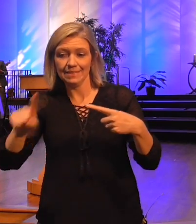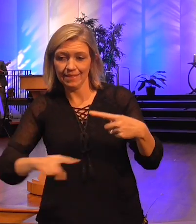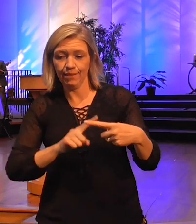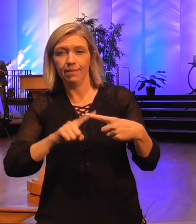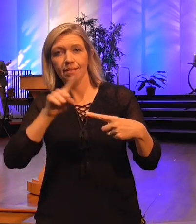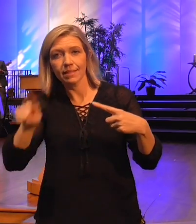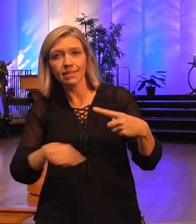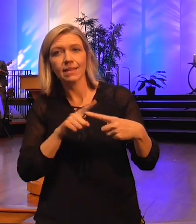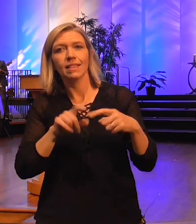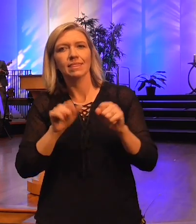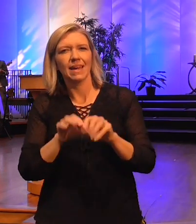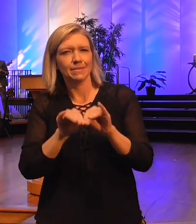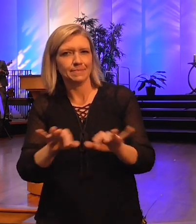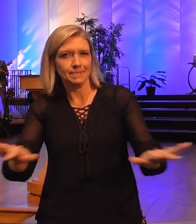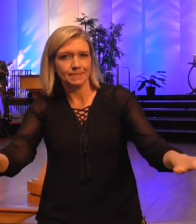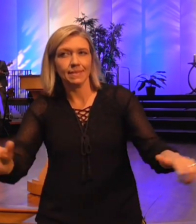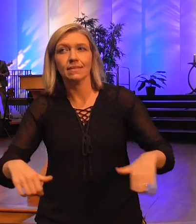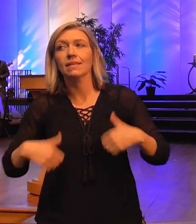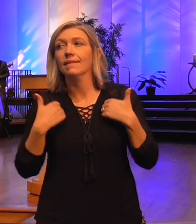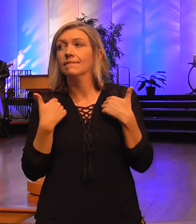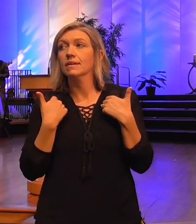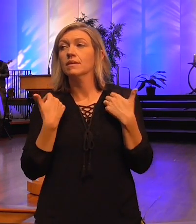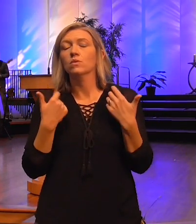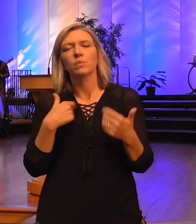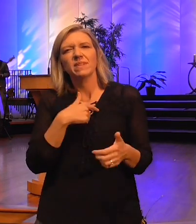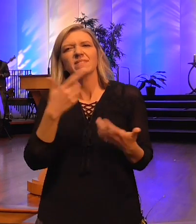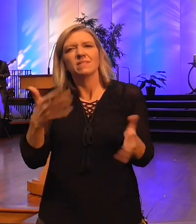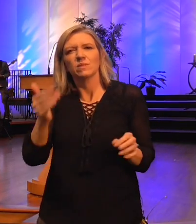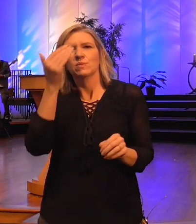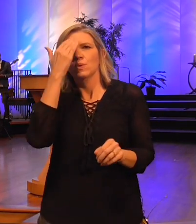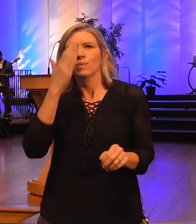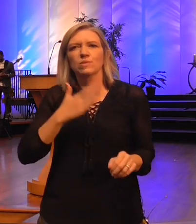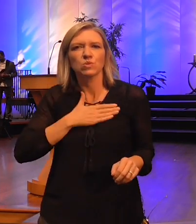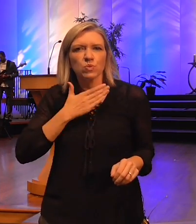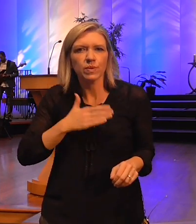y más que nada conocemos la alegría de una parte de nuestro ser para la que estamos diseñados para ser dadores cuando